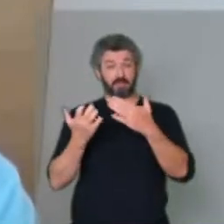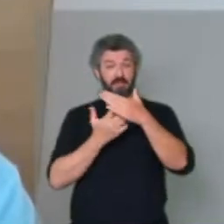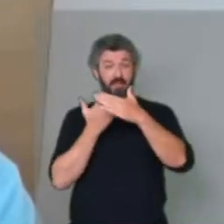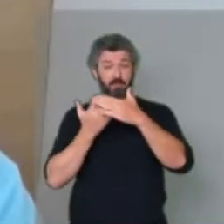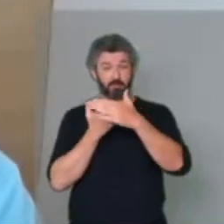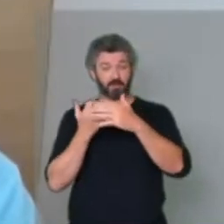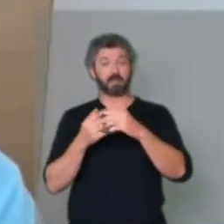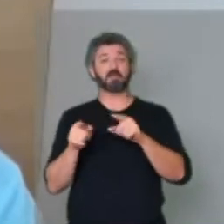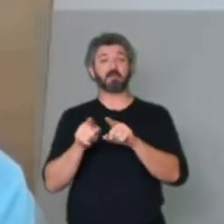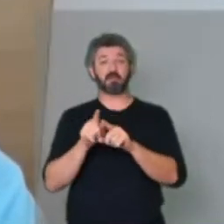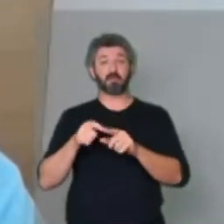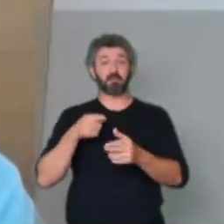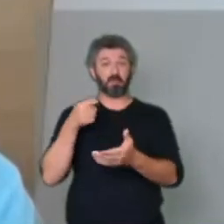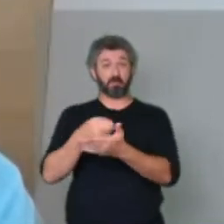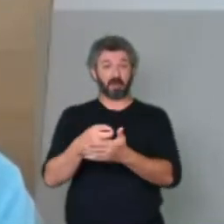SOBRETUDO OS MAIS POBRES. AO... AO CARREGAR MUITO